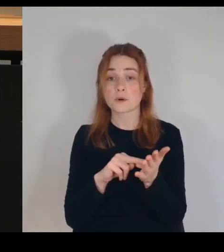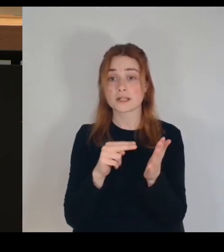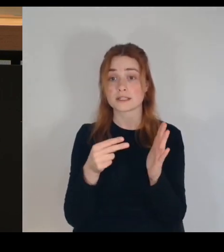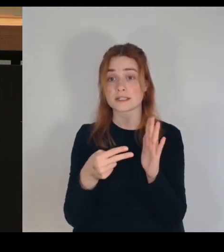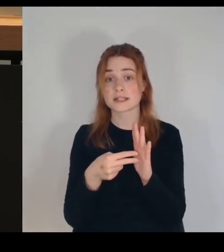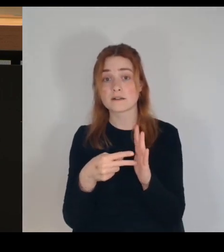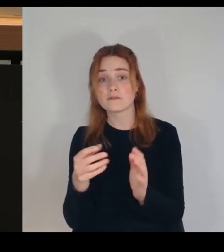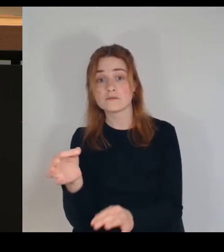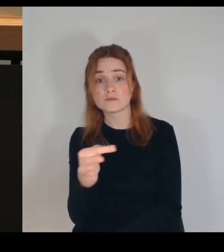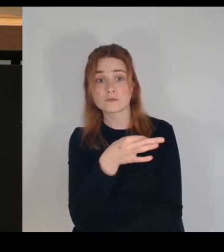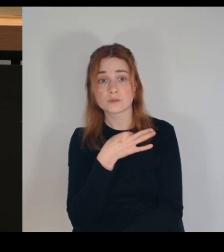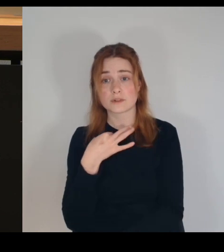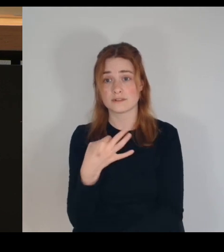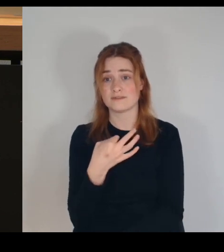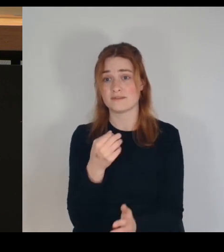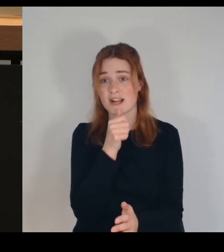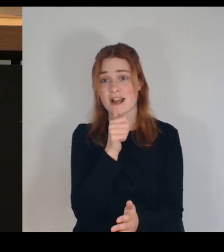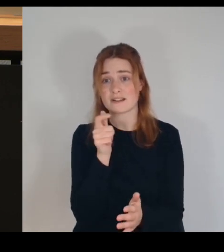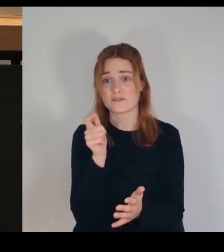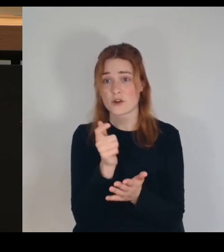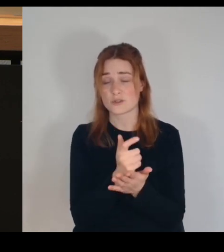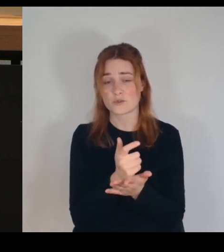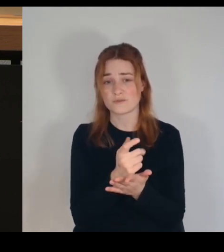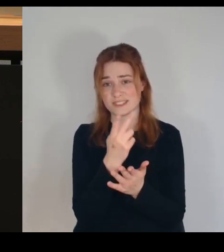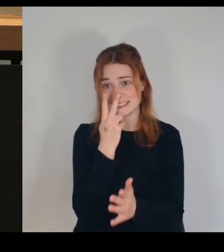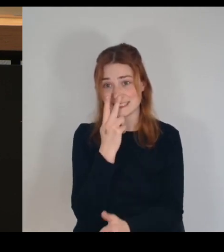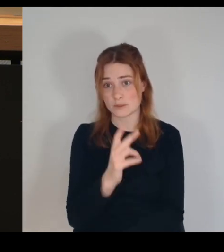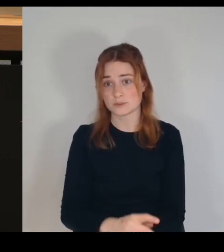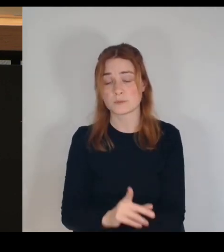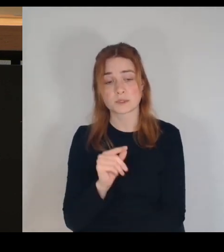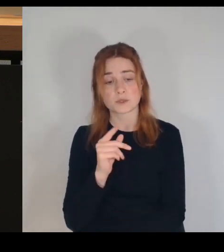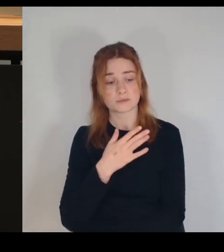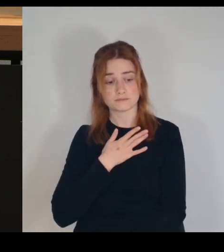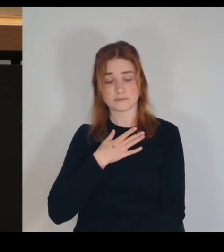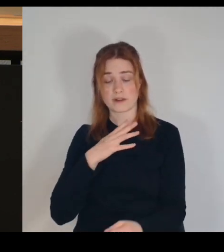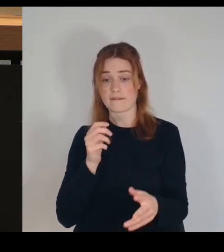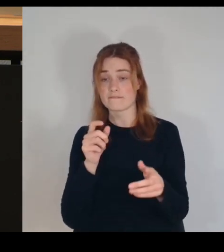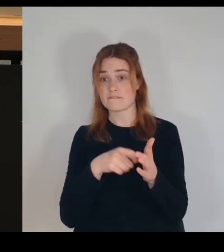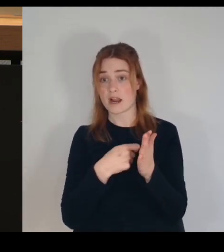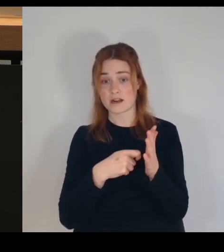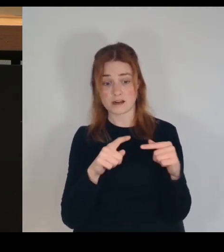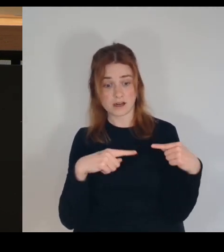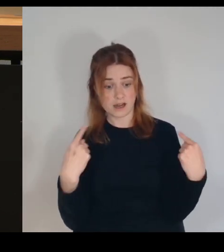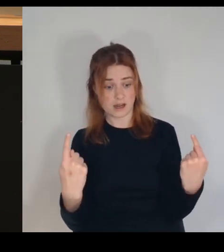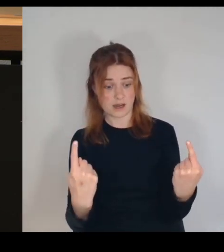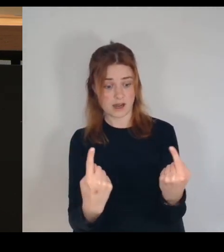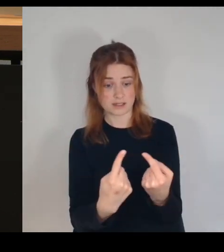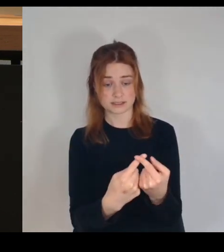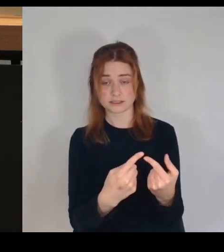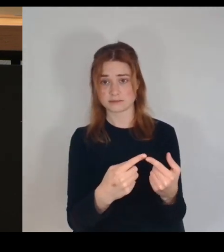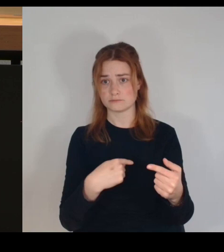tue ich in meinem eigenen Wahlkreis, Wo starte ich eine Kampagne gegen den ÖPNV oder wo setze ich mich vielleicht für eine